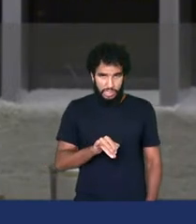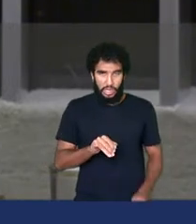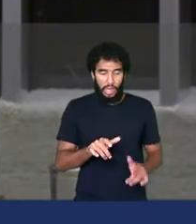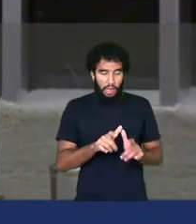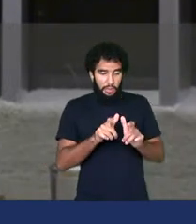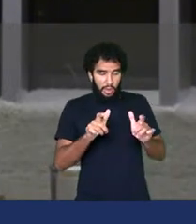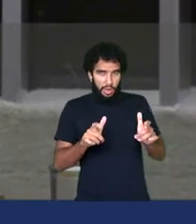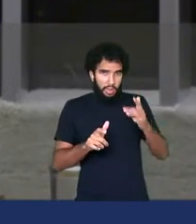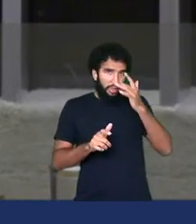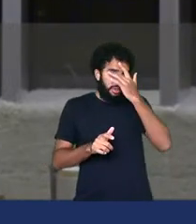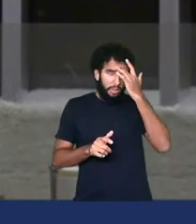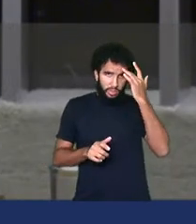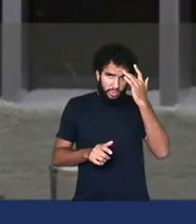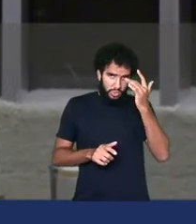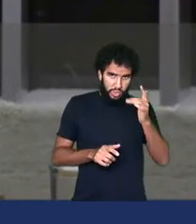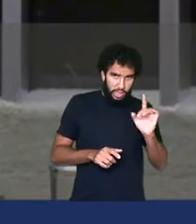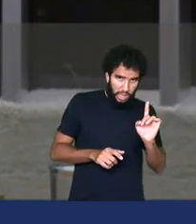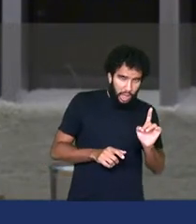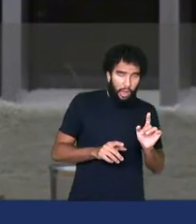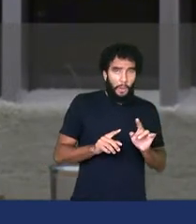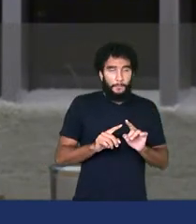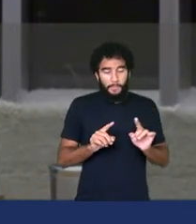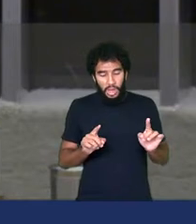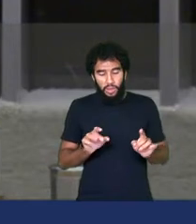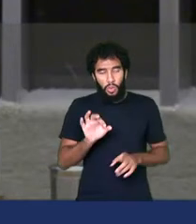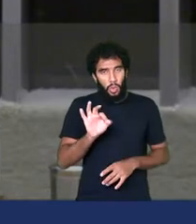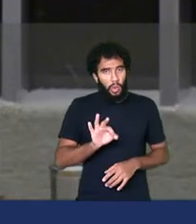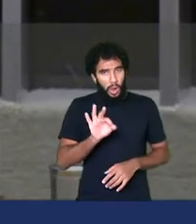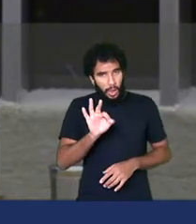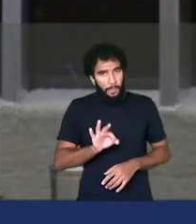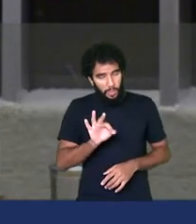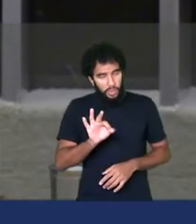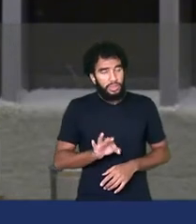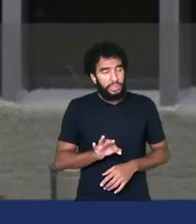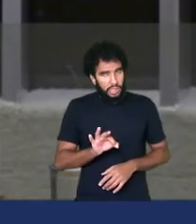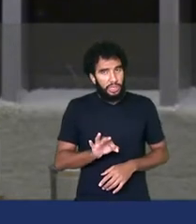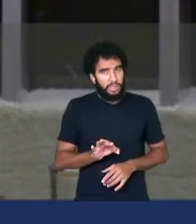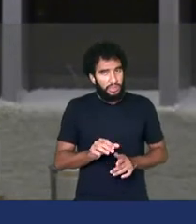MUNDIAL DA SAÚDE JÁ ESTABELECEU QUE HÁ UMA LUDOPATIA. SE NÃO É A MAIORIA DAS PESSOAS QUE TÊM